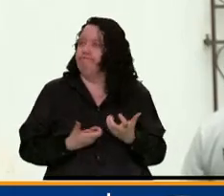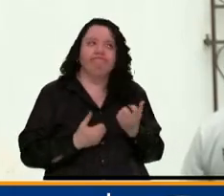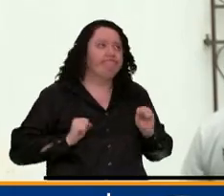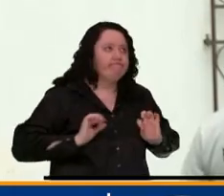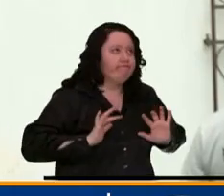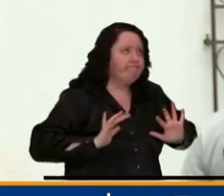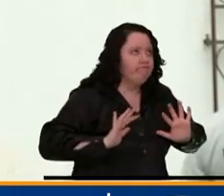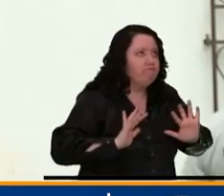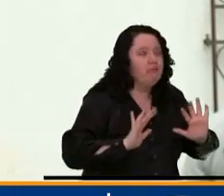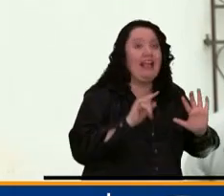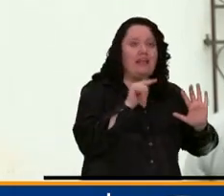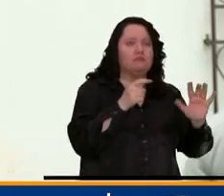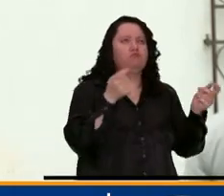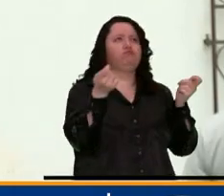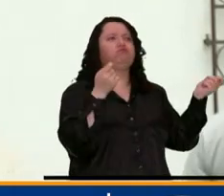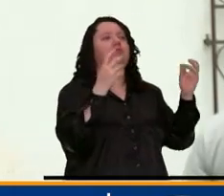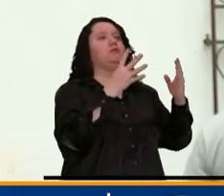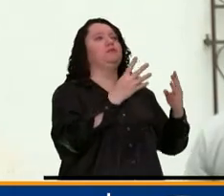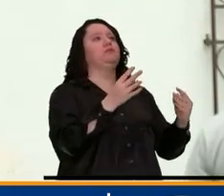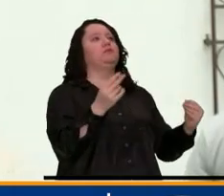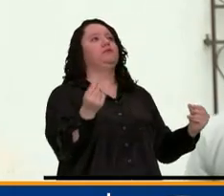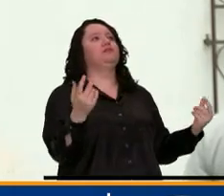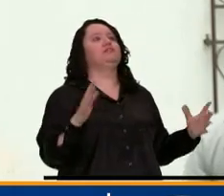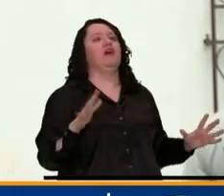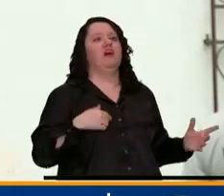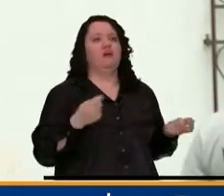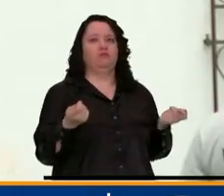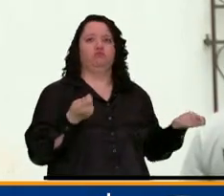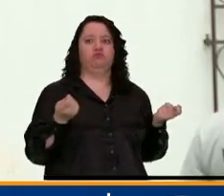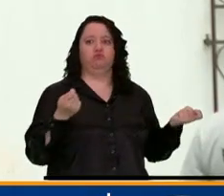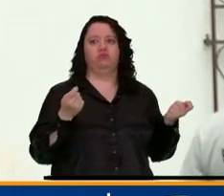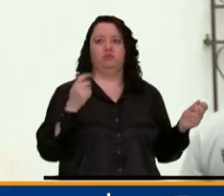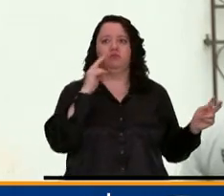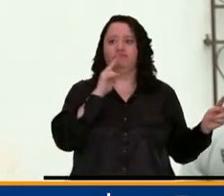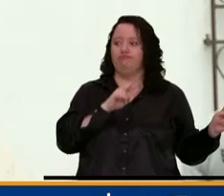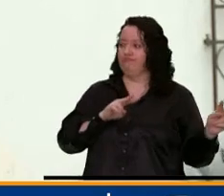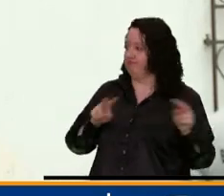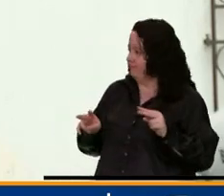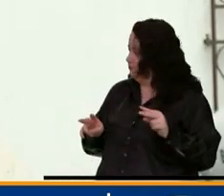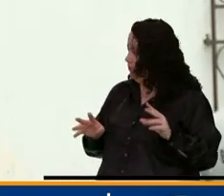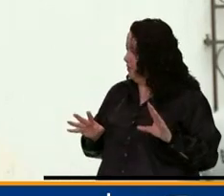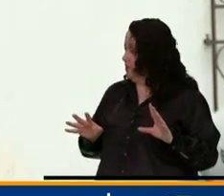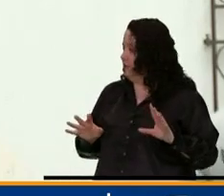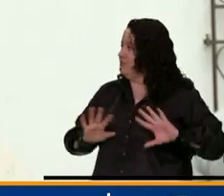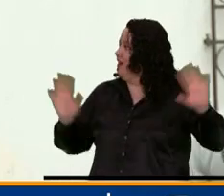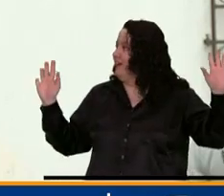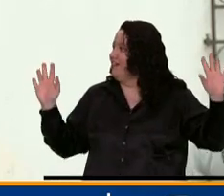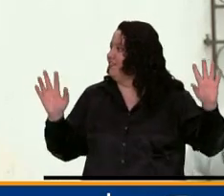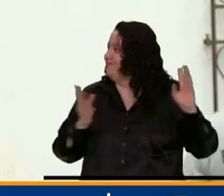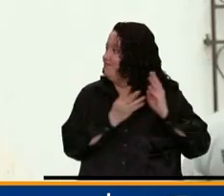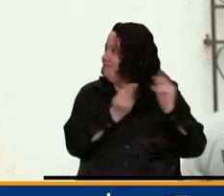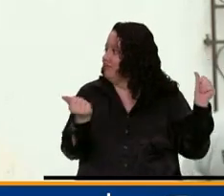encontramos una situación donde todo mundo corre y los únicos que entran son los bomberos.